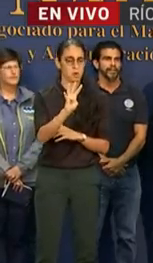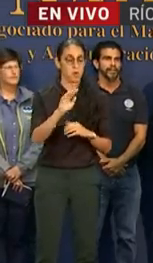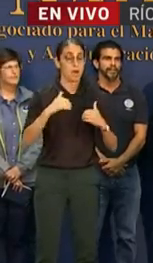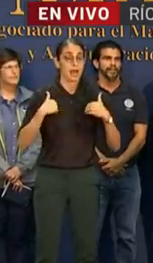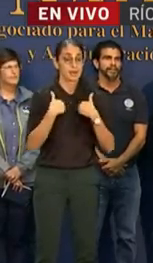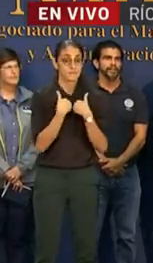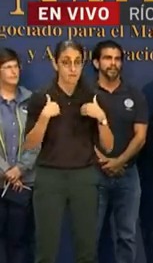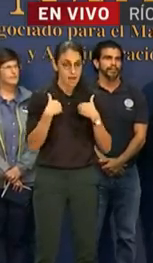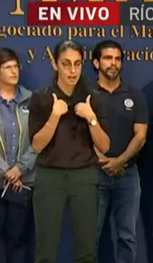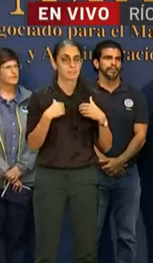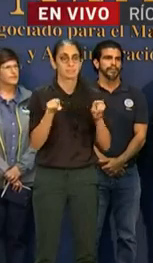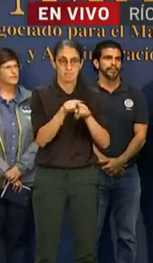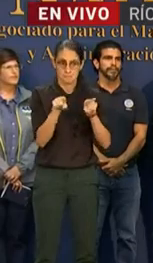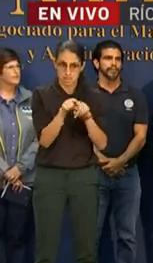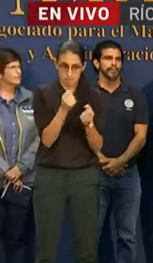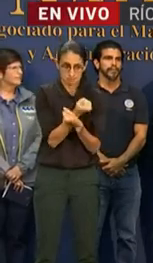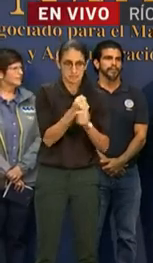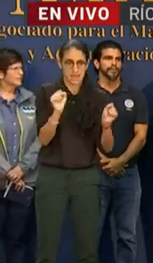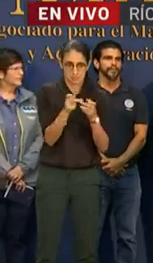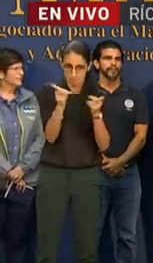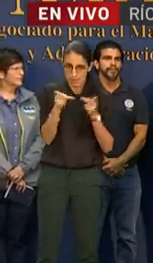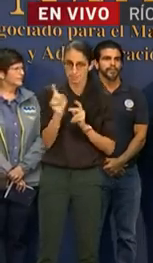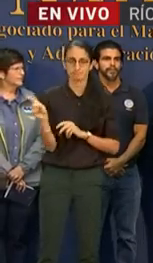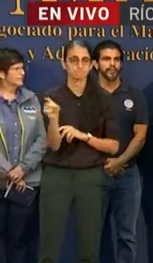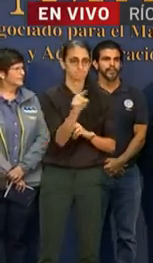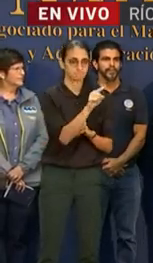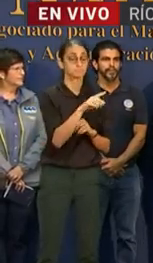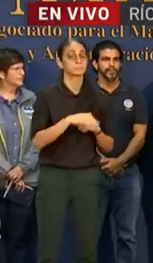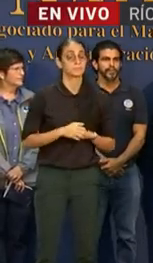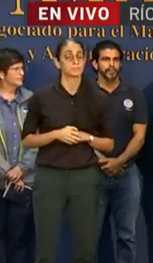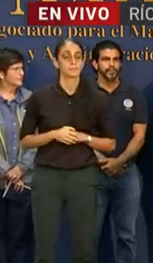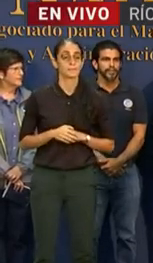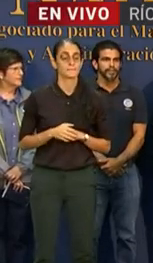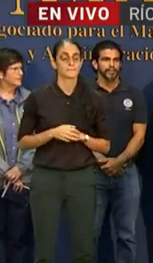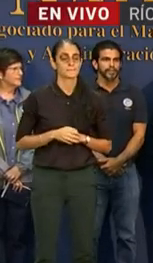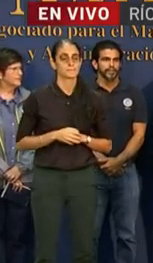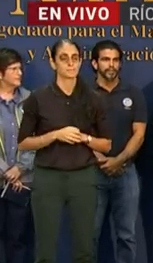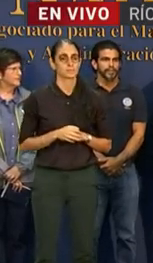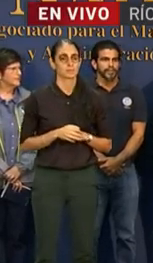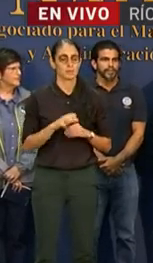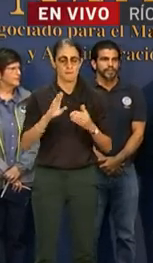REFUGIOS 118 784 TENEMOS ABIERT